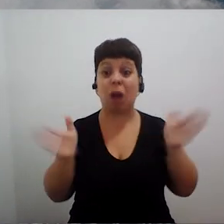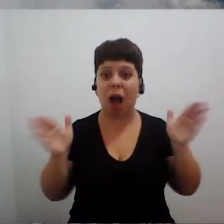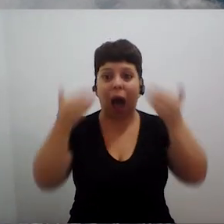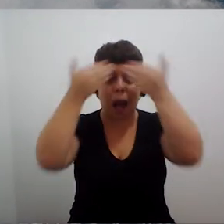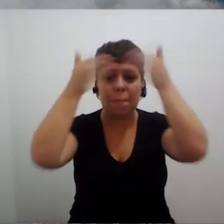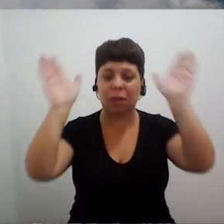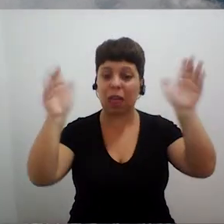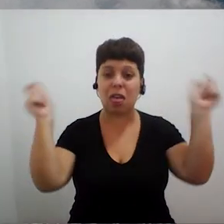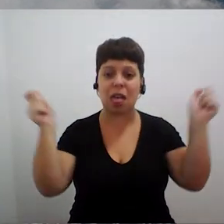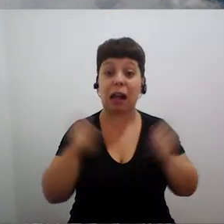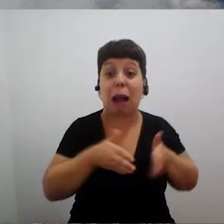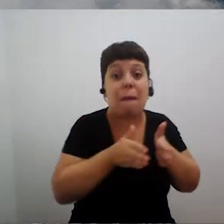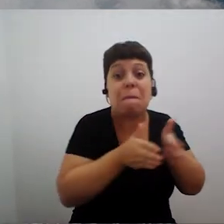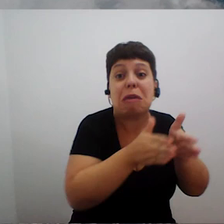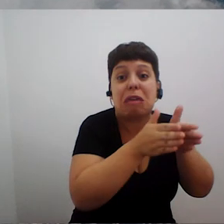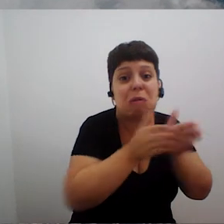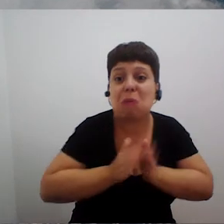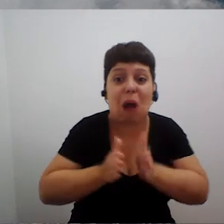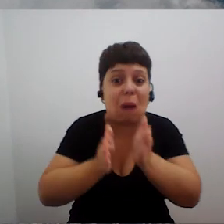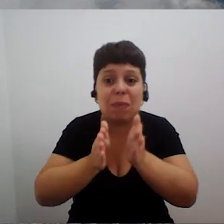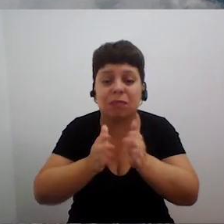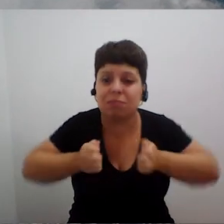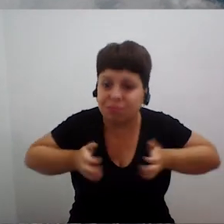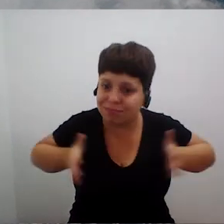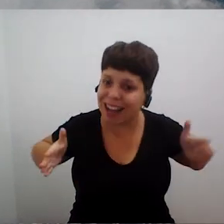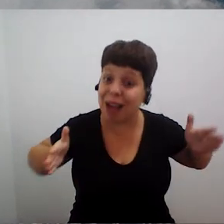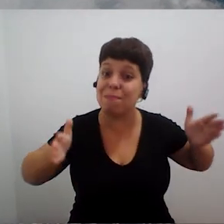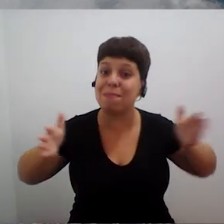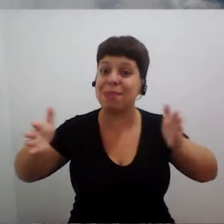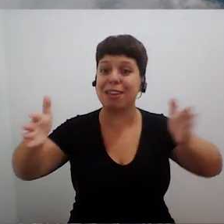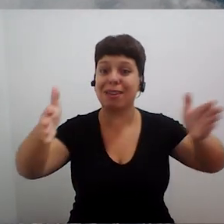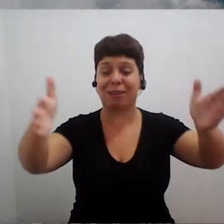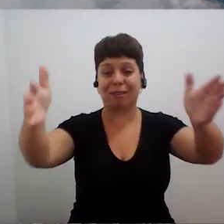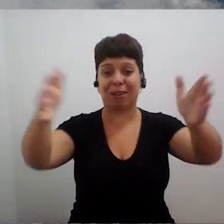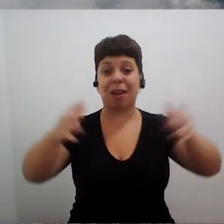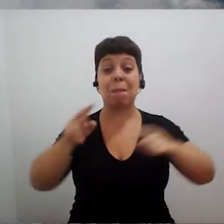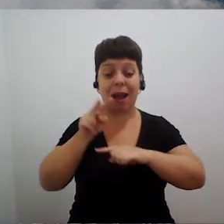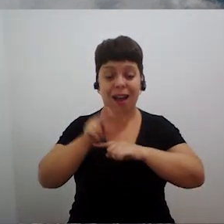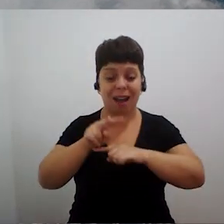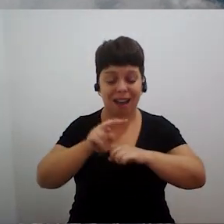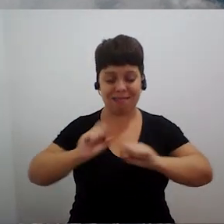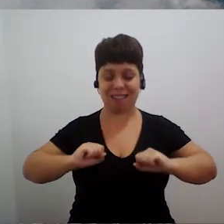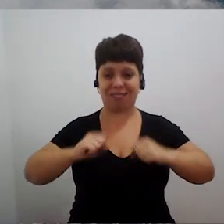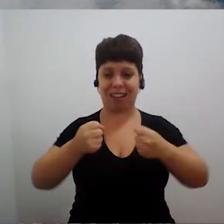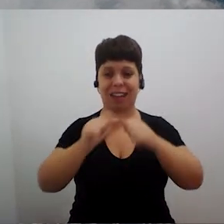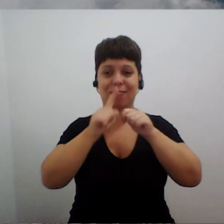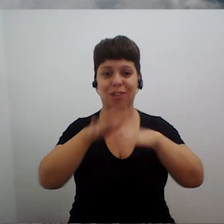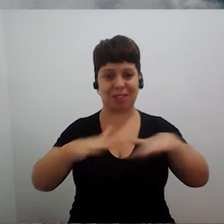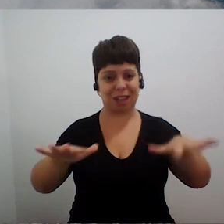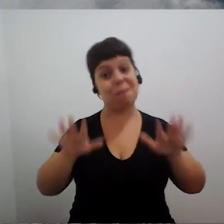aos diferentes caminhos que a gente precisa percorrer para prestigiar e defender o oceano